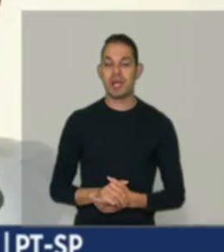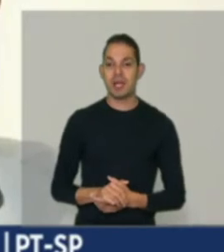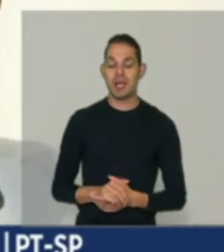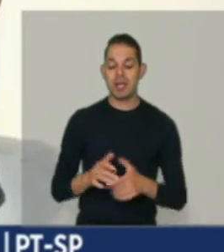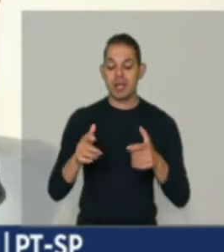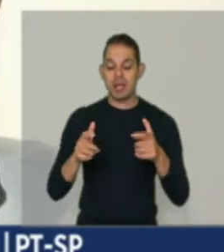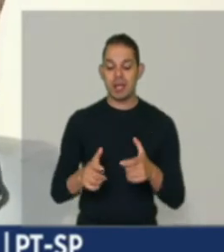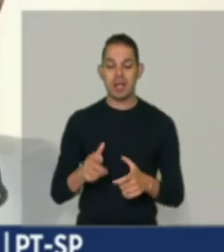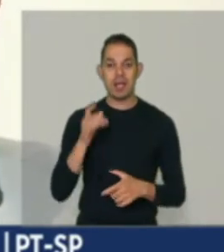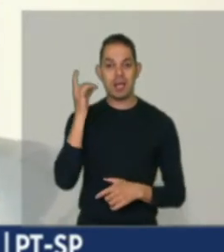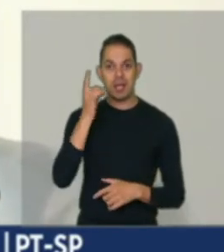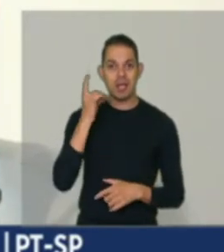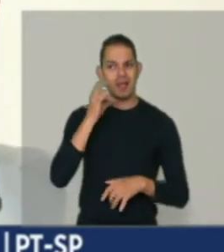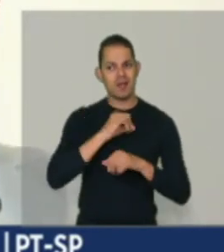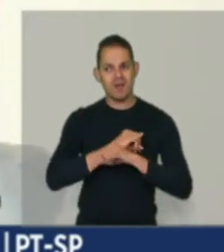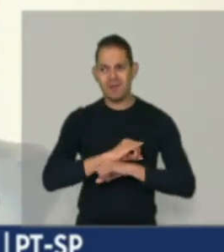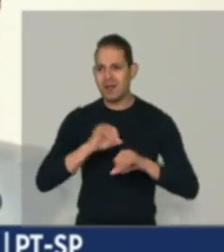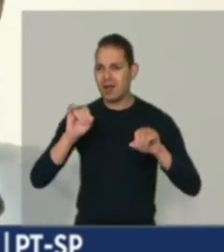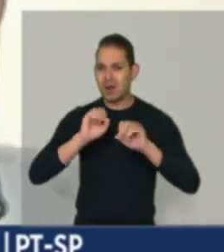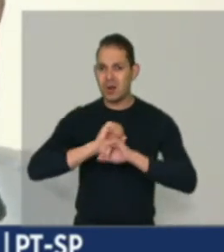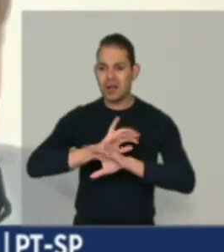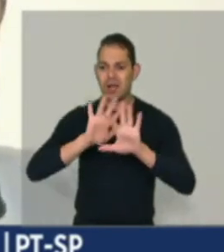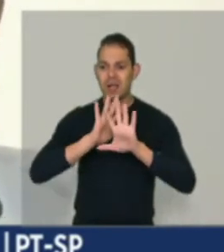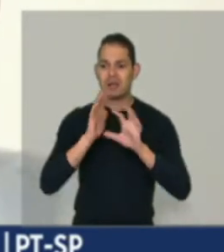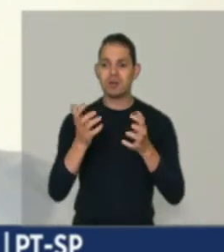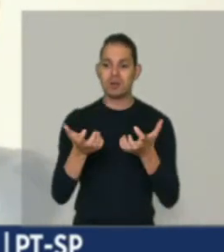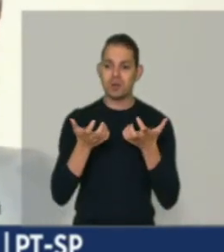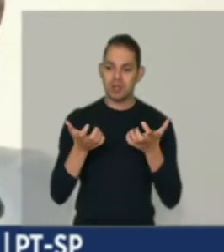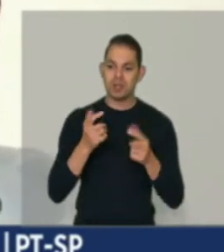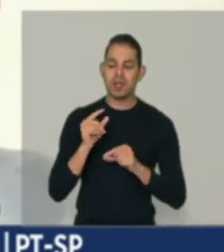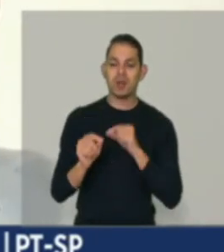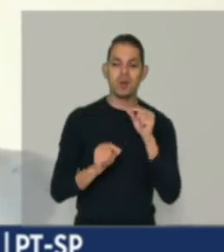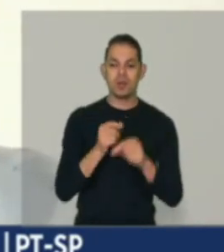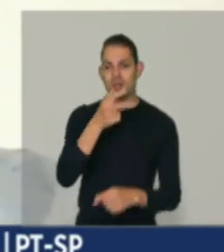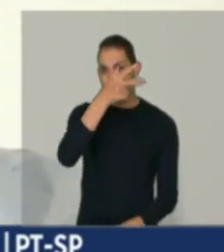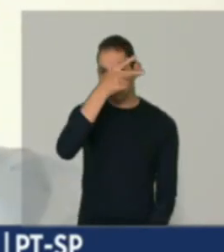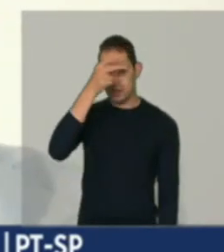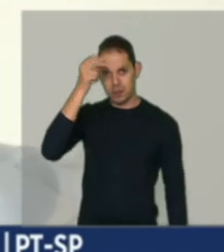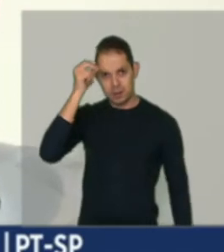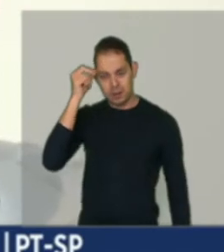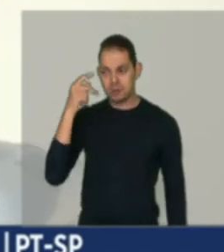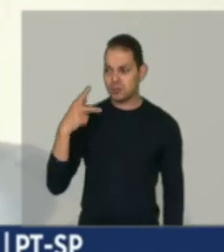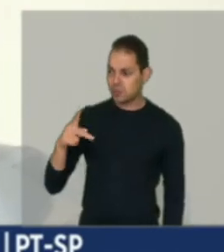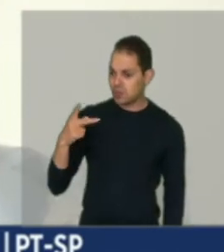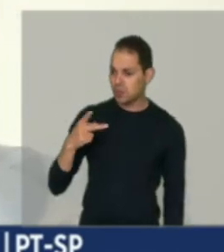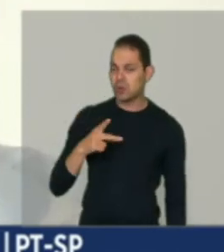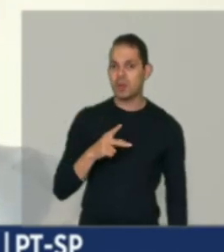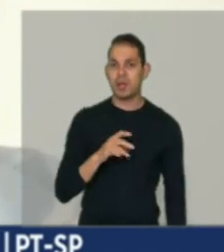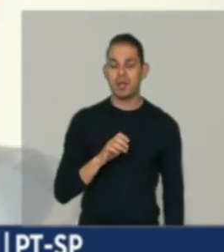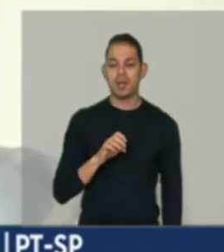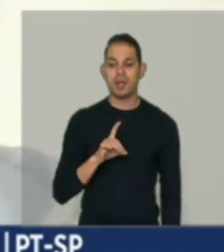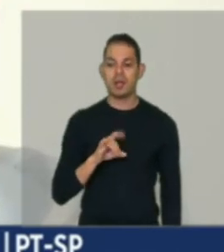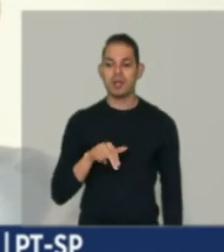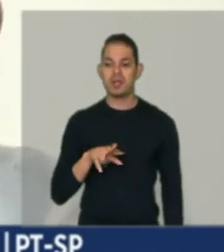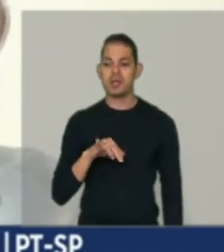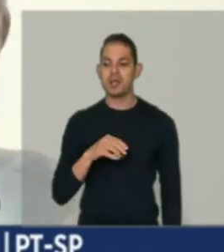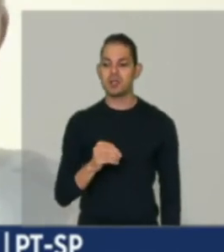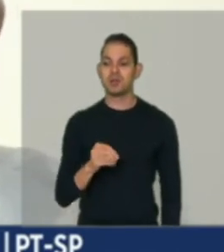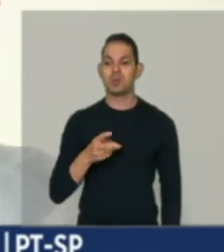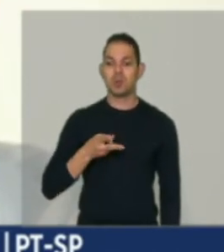DISSE CLARAMENTE QUE QUER A CONTINUIDADE DAS AÇÕES DESENVOLVIDAS PELO PREFEITO EDINHO. E AGORA EU QUESTIONO, SENHOR PRESIDENTE, COM QUE